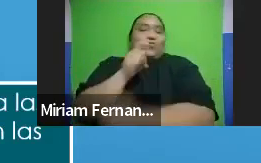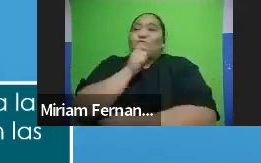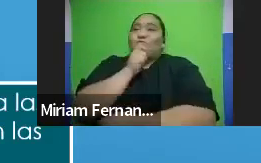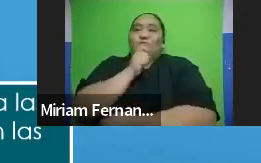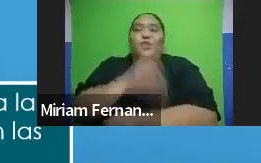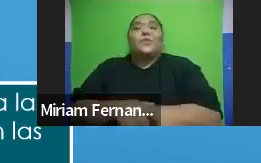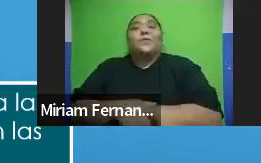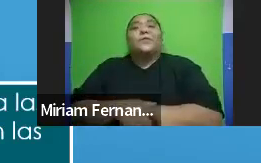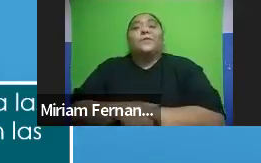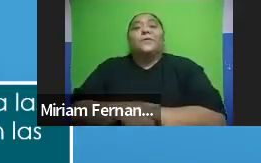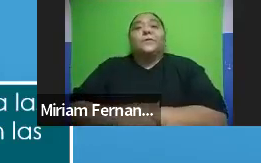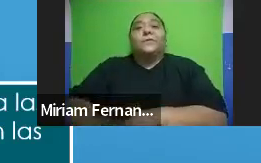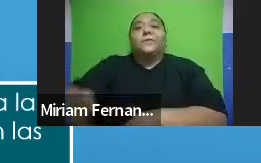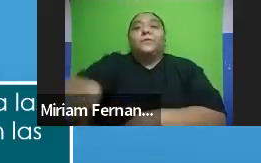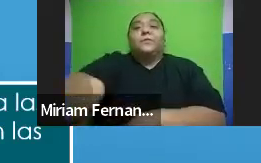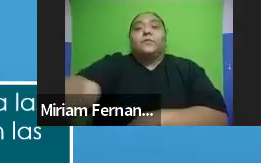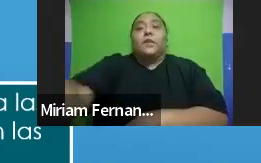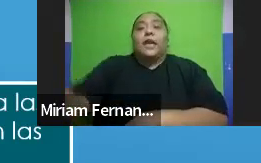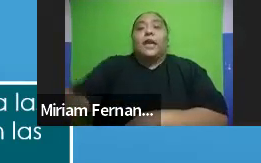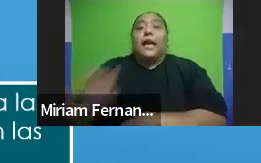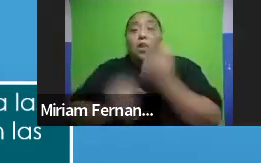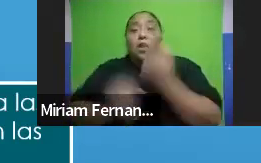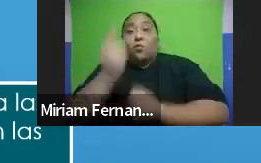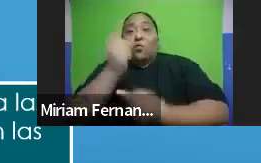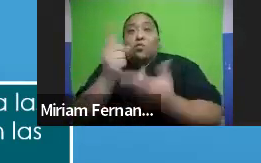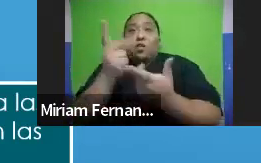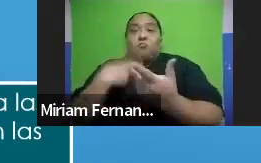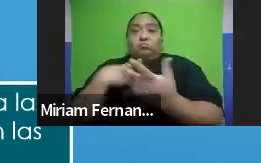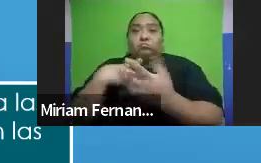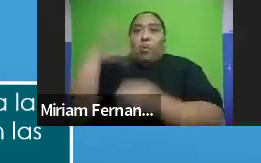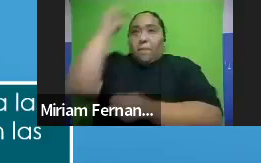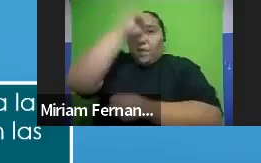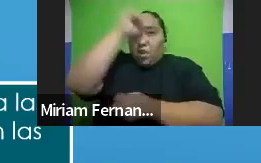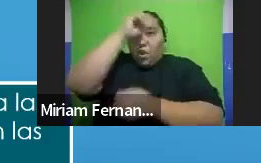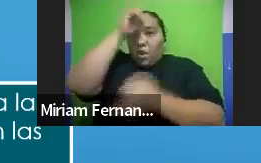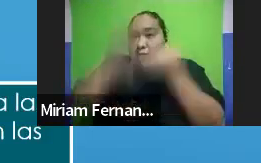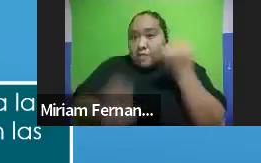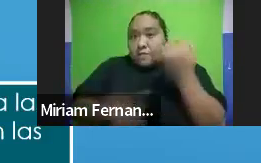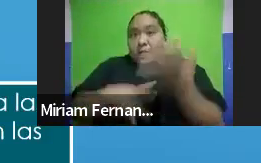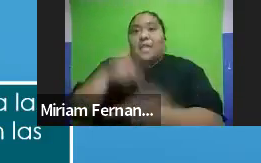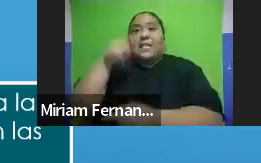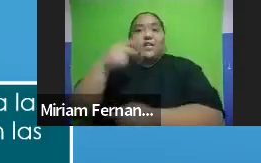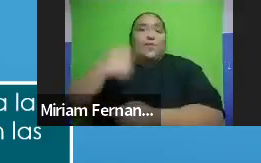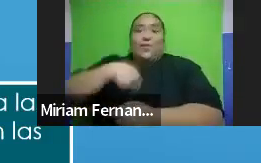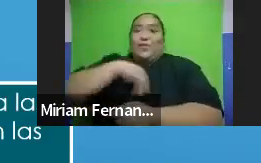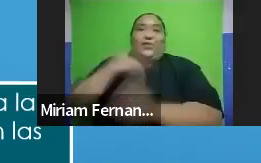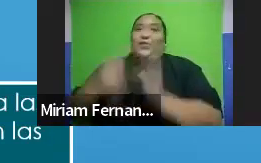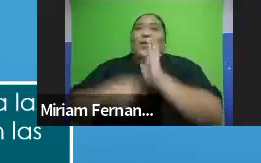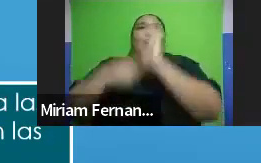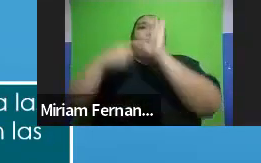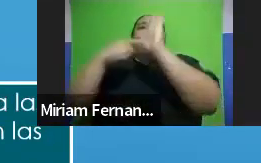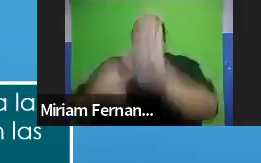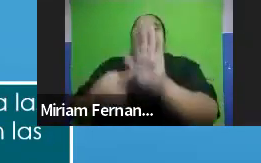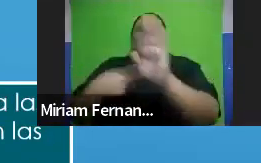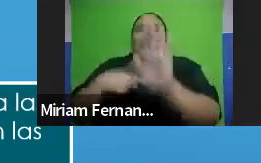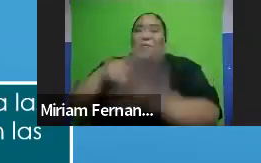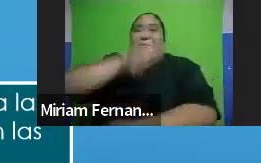profundidad. Entonces, al fin de las conclusiones que podemos conclusiones que podemos sacar hasta este momento. Esto es como una primicia, porque es como una primicia, porque así